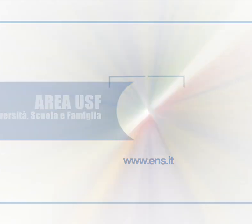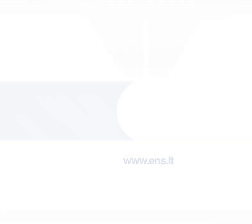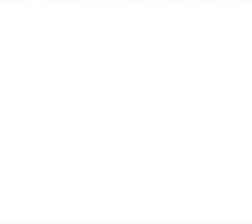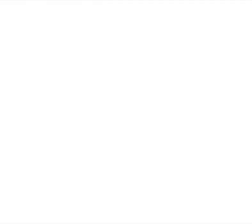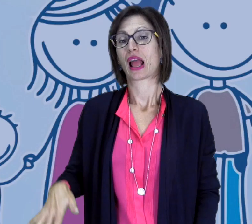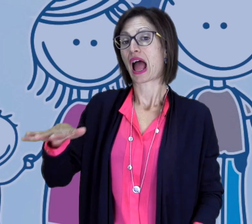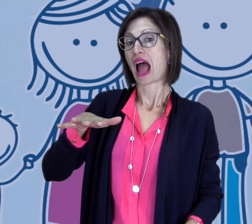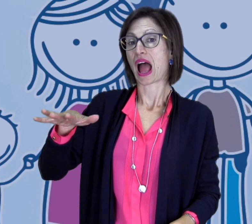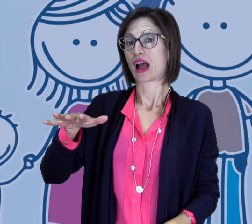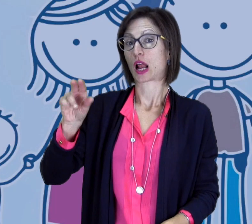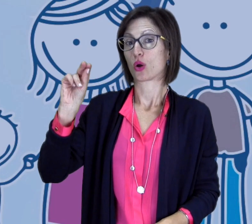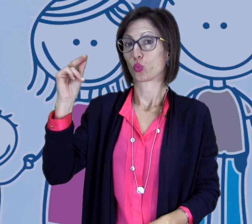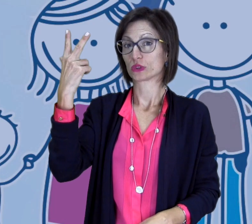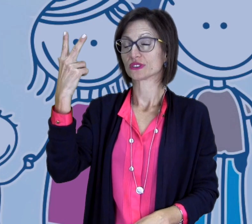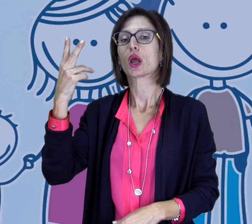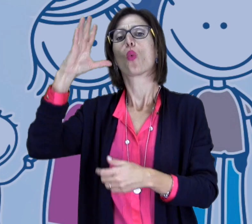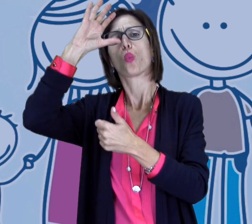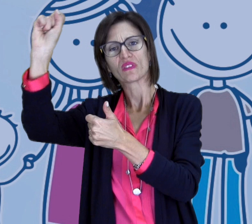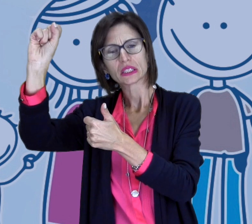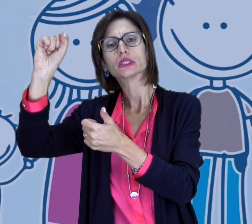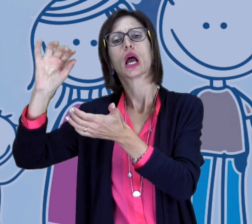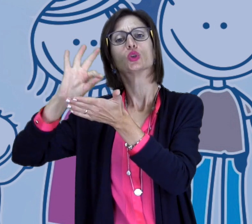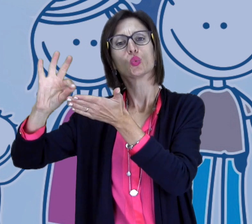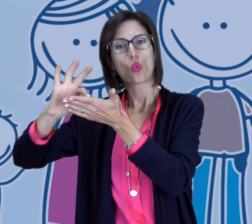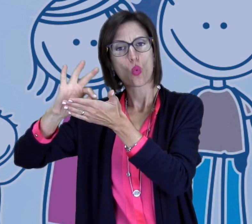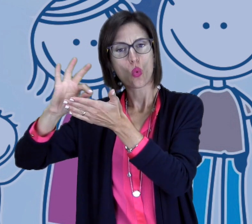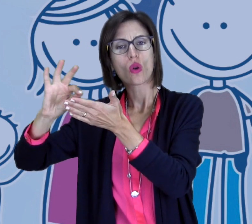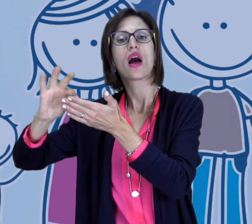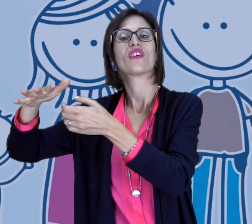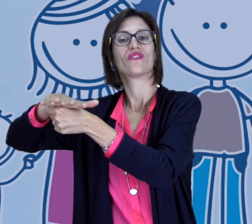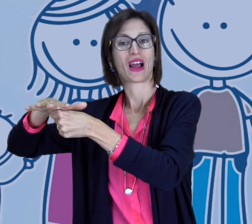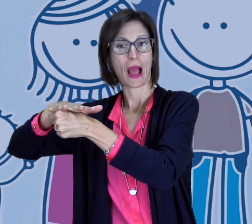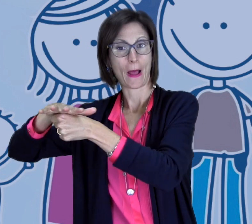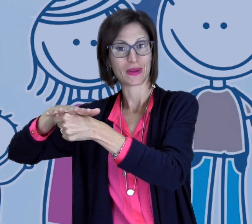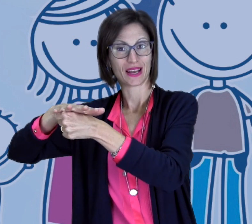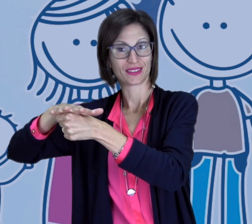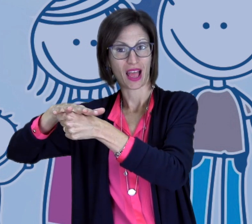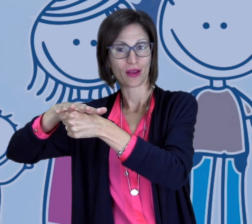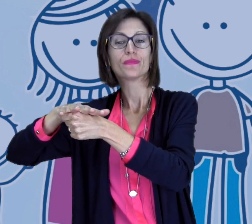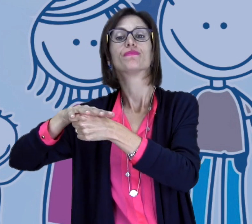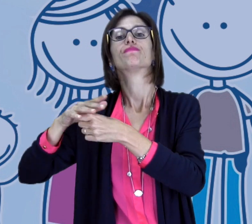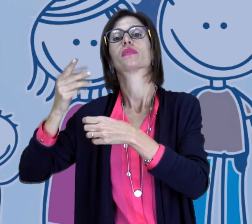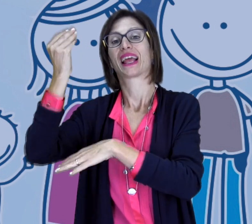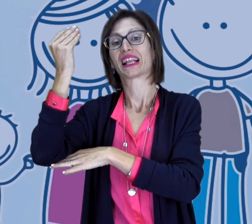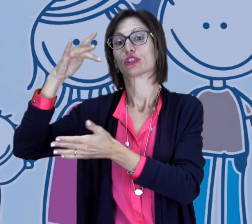L'Area USF (Università, Scuola e Famiglia) dell'ENS sede centrale organizza il